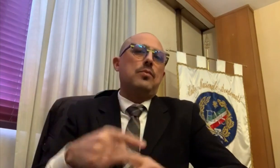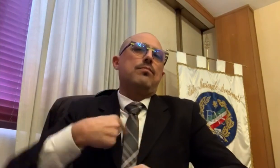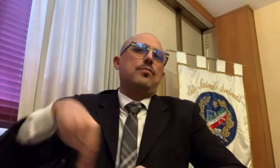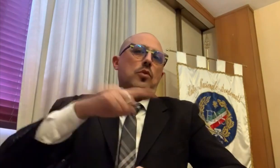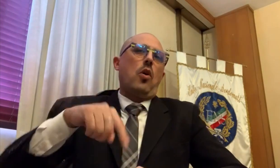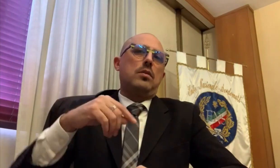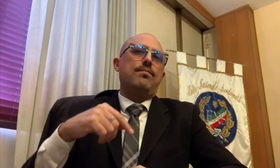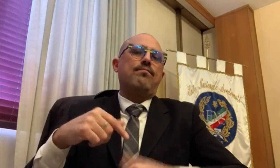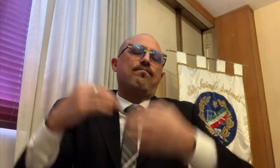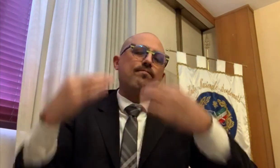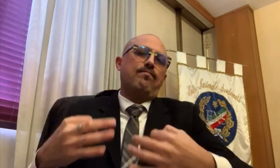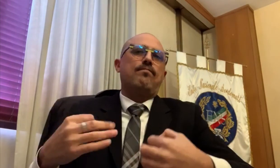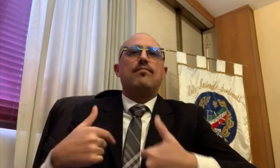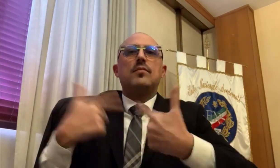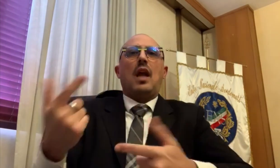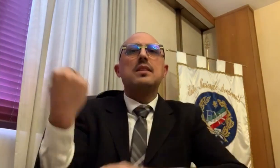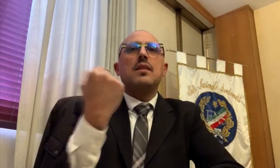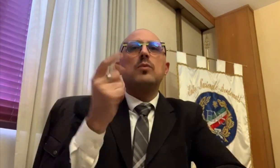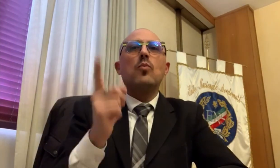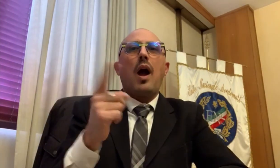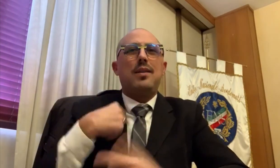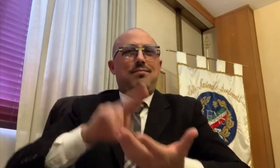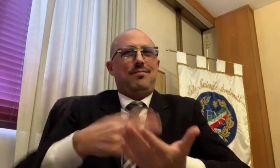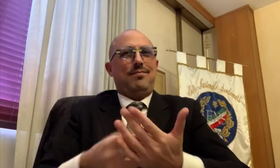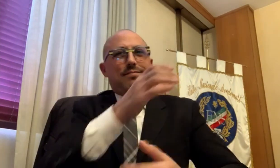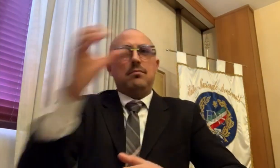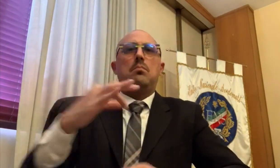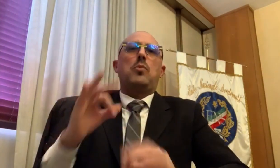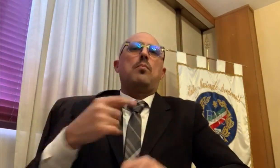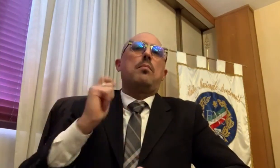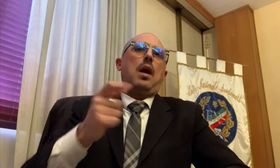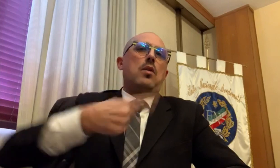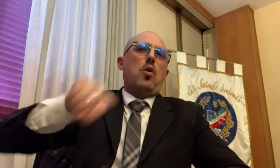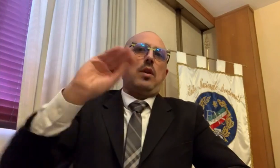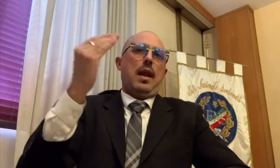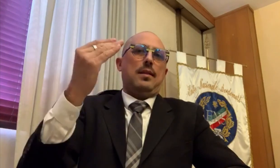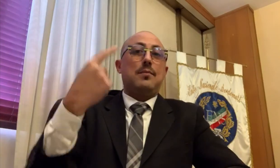L'ENS ha quindi deciso di sostenere a proprie spese il servizio di interpretariato